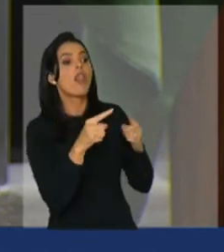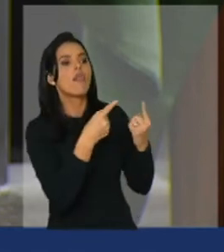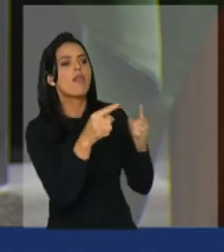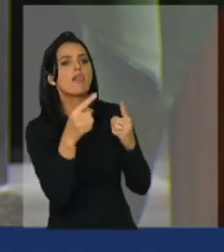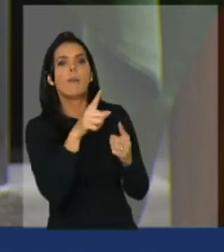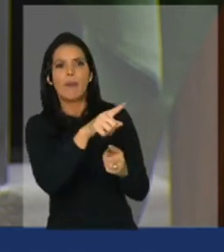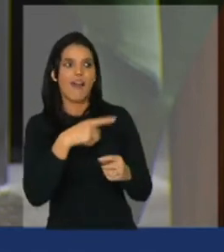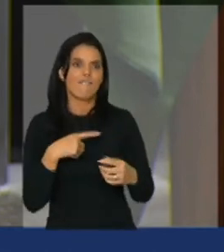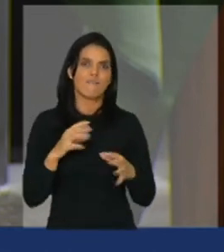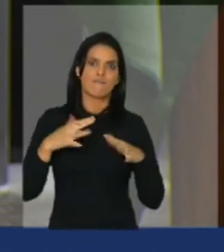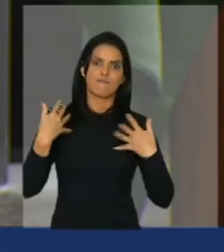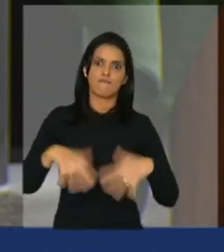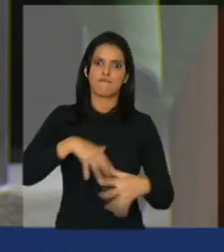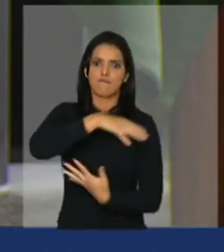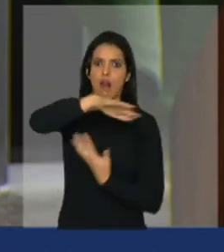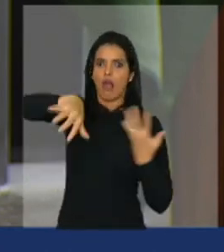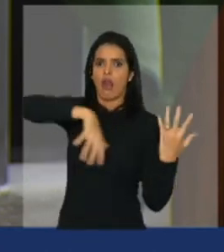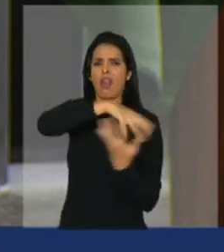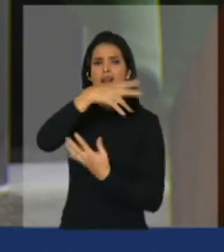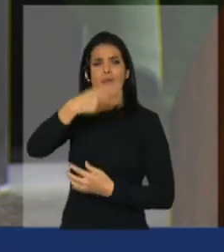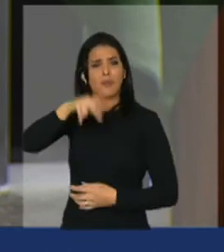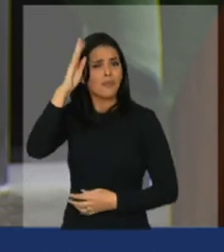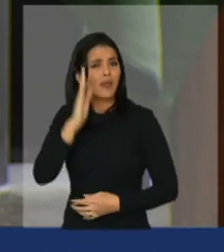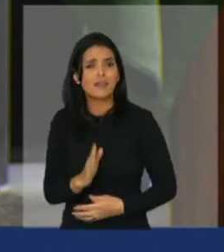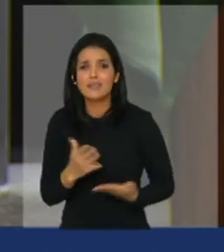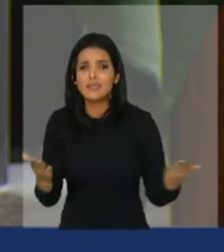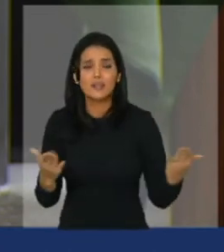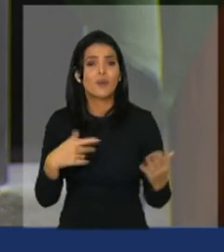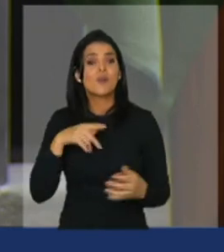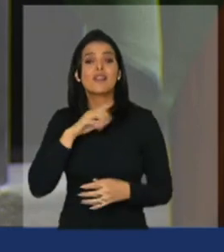QUE É QUER O POVO IMPRESSO PARA TUMULTUAR O PROCESSO